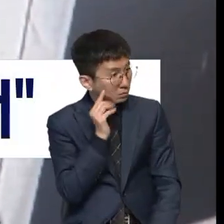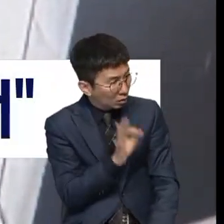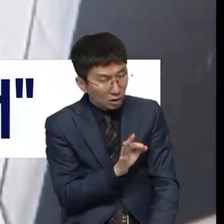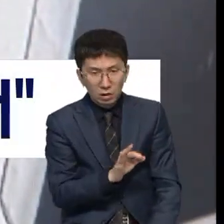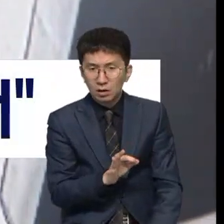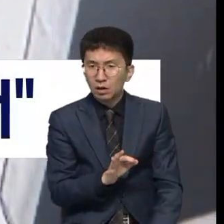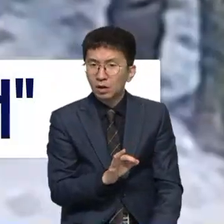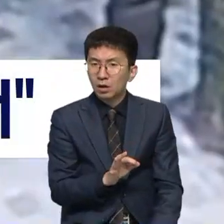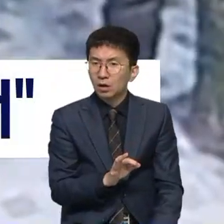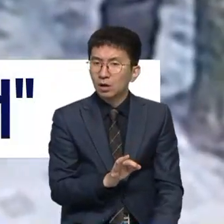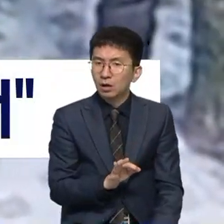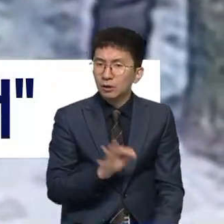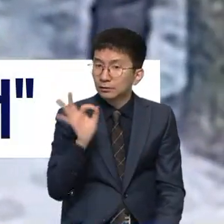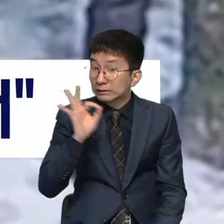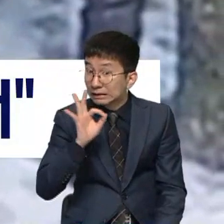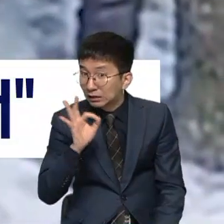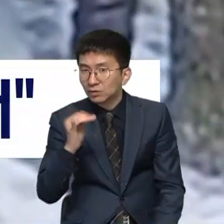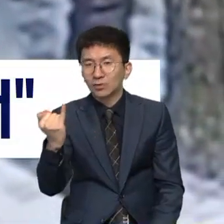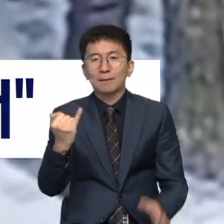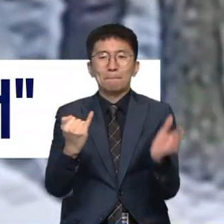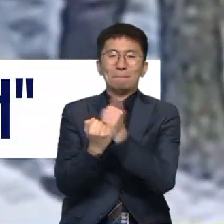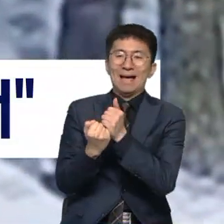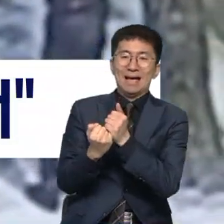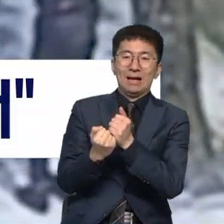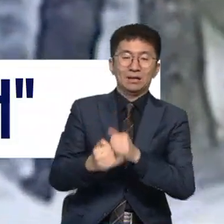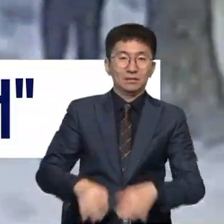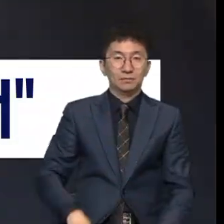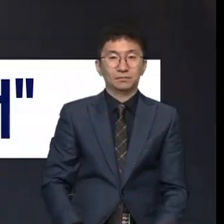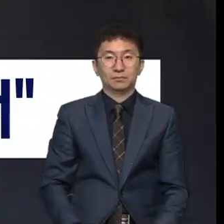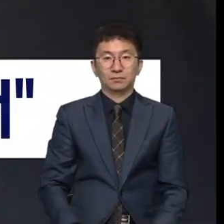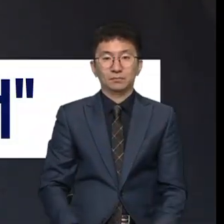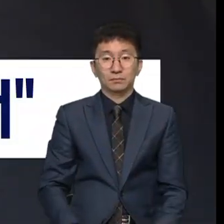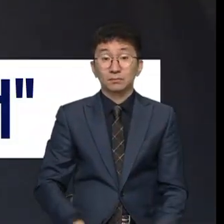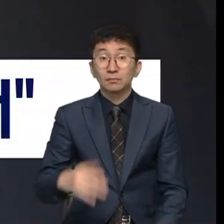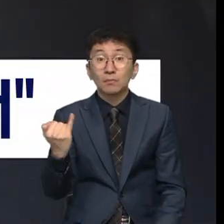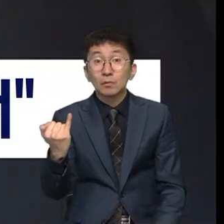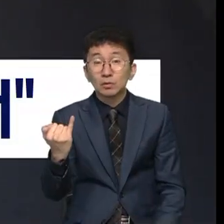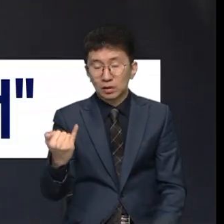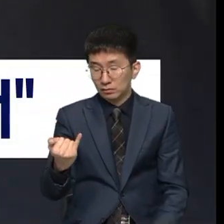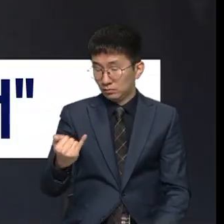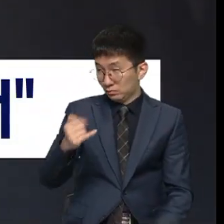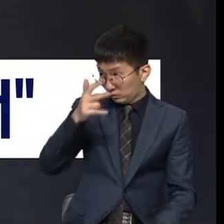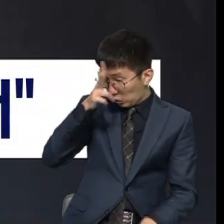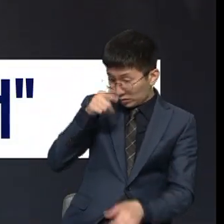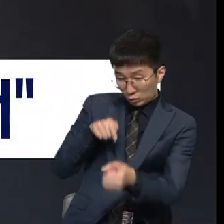주변에서 배회하던 50대 여성을 현행범으로 체포했습니다. 이 여성은 경찰 조사에서 은행 거래를